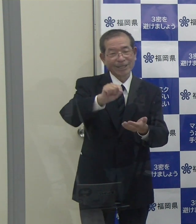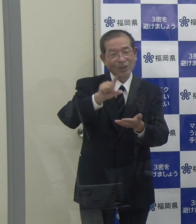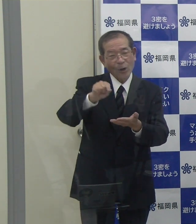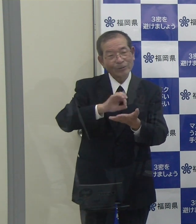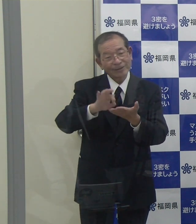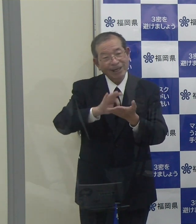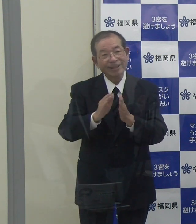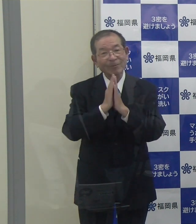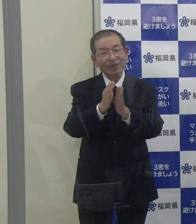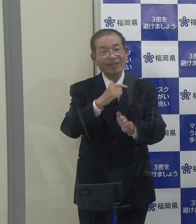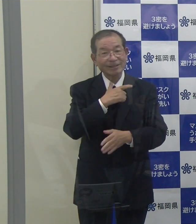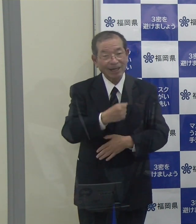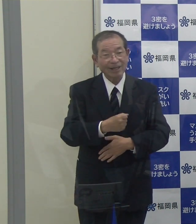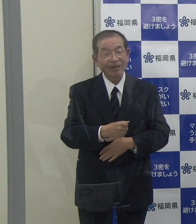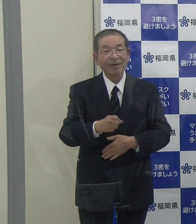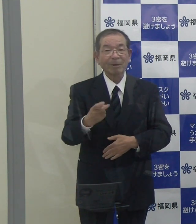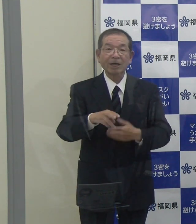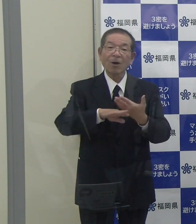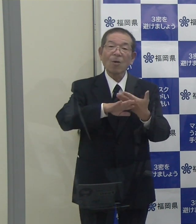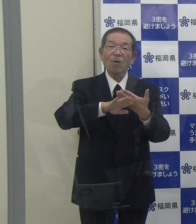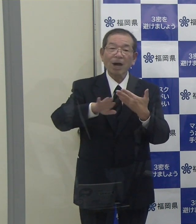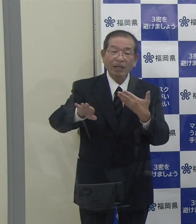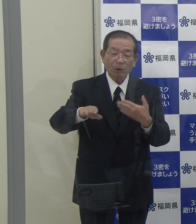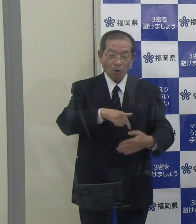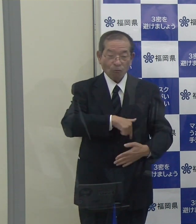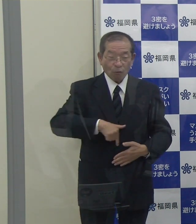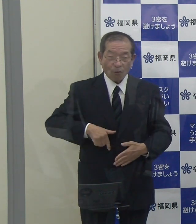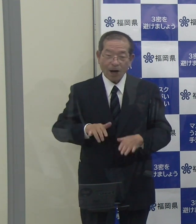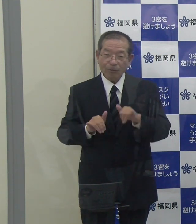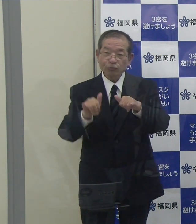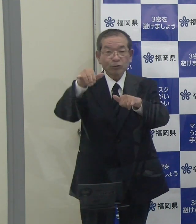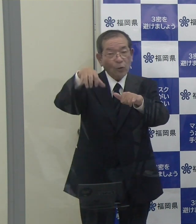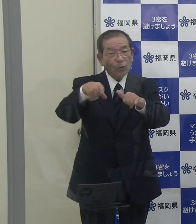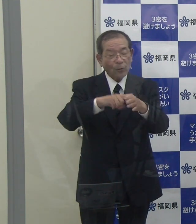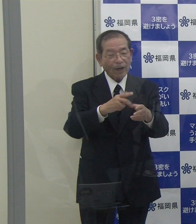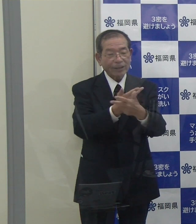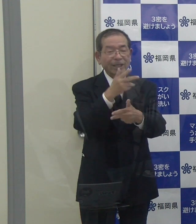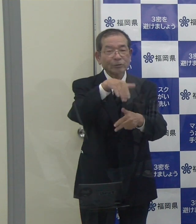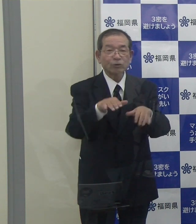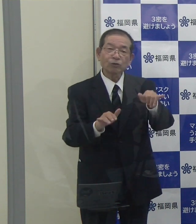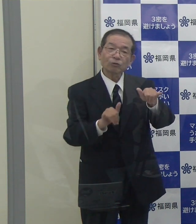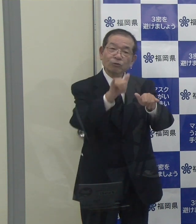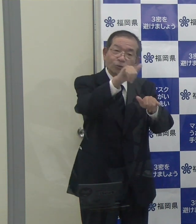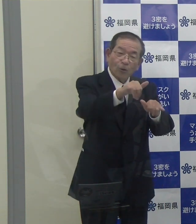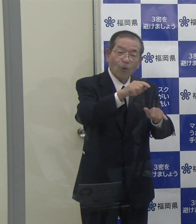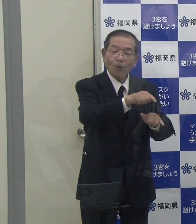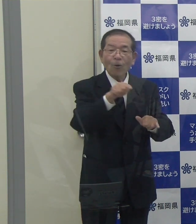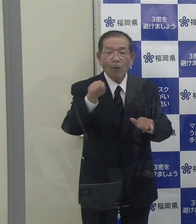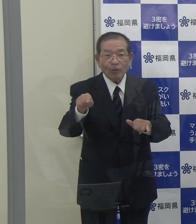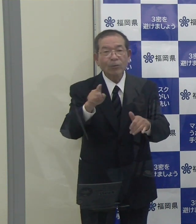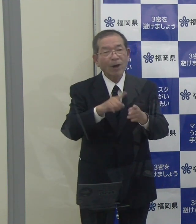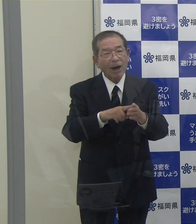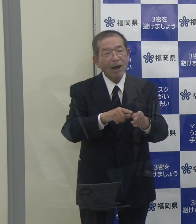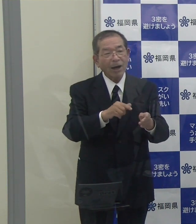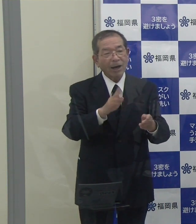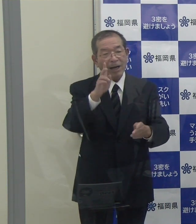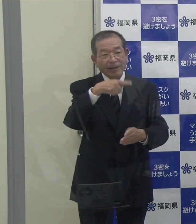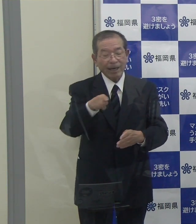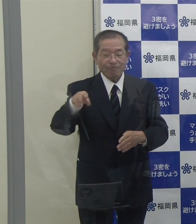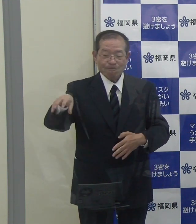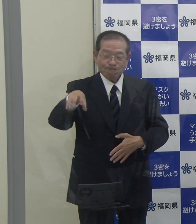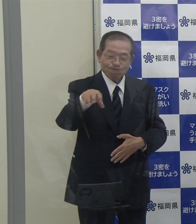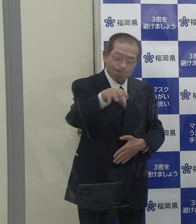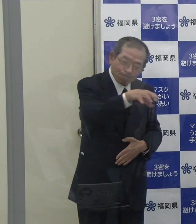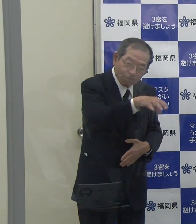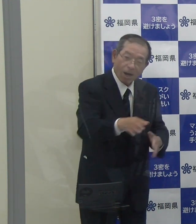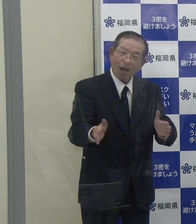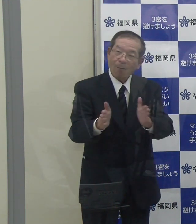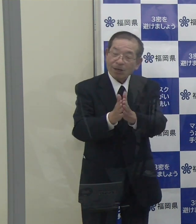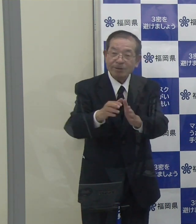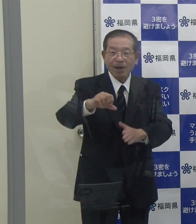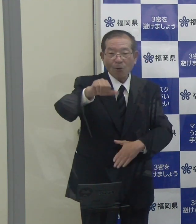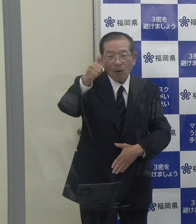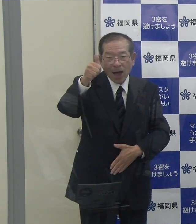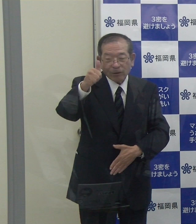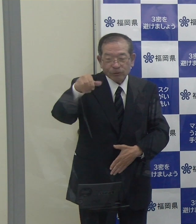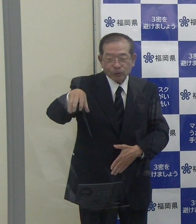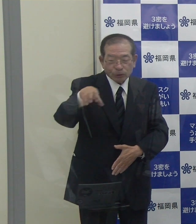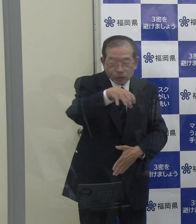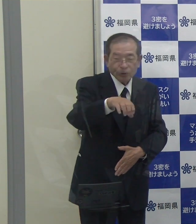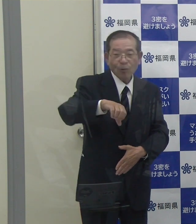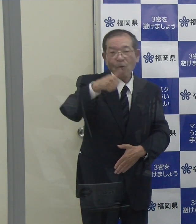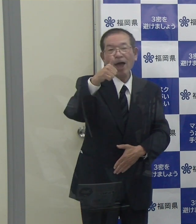このほかにも、福岡空港や北九州空港をはじめ、県内各地に５００の検査拠点があります。